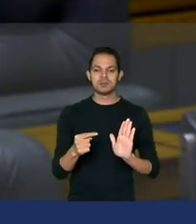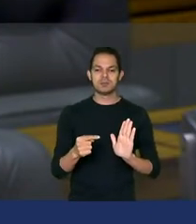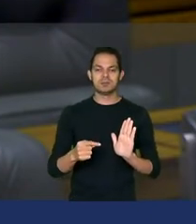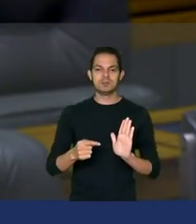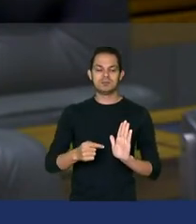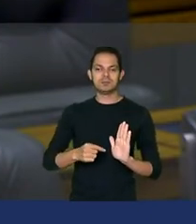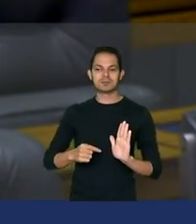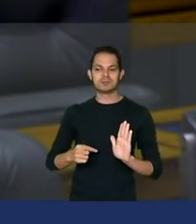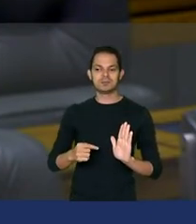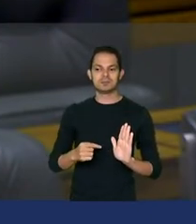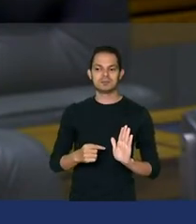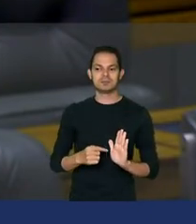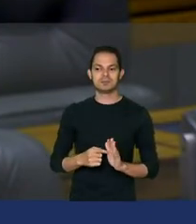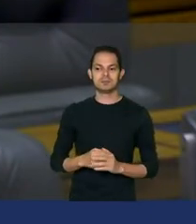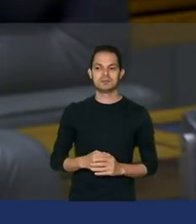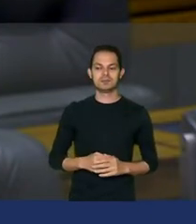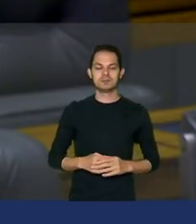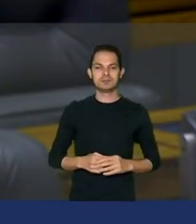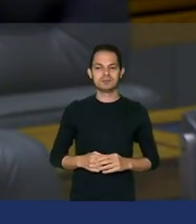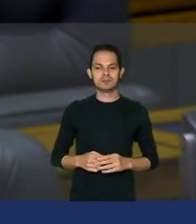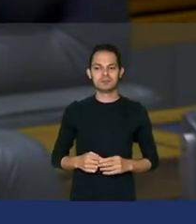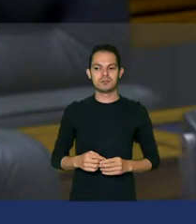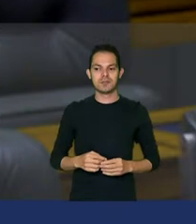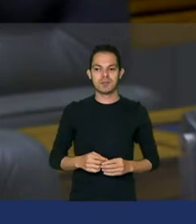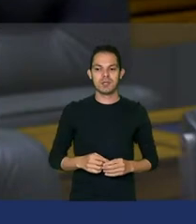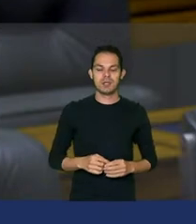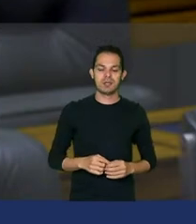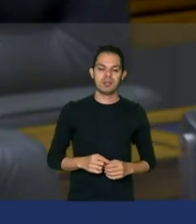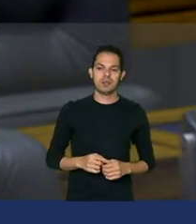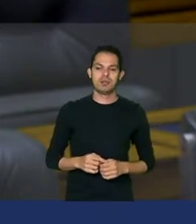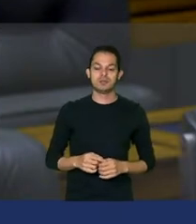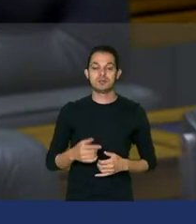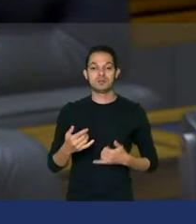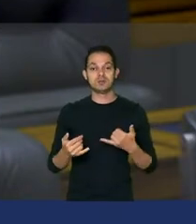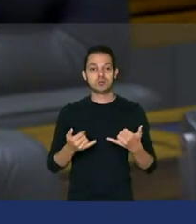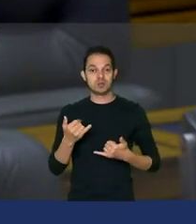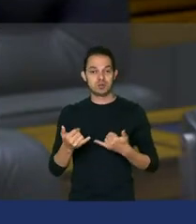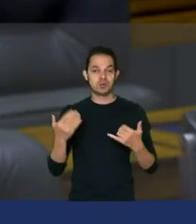PAGAM 3,3% DE IMPOSTOS. A SUGESTÃO DO TEXTO, DO NOVO SEGMENTO A SER EXPLORADO NO